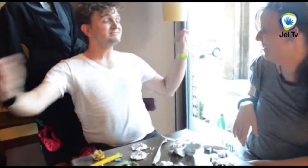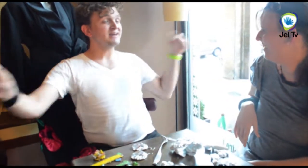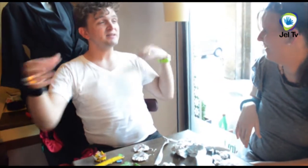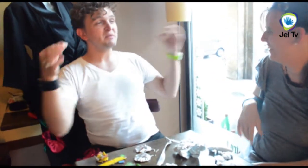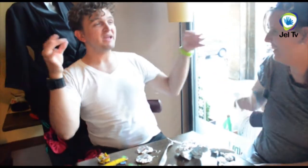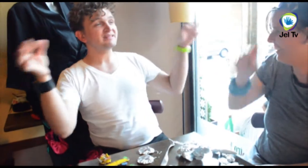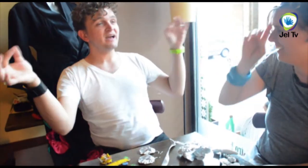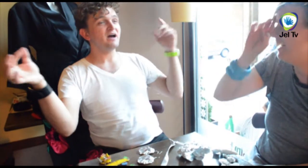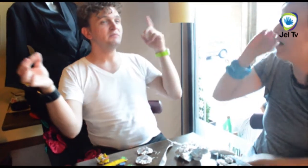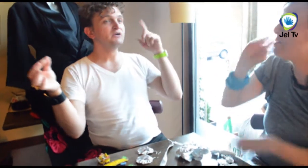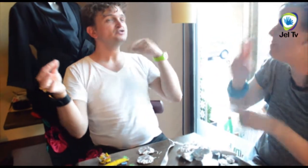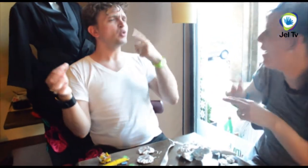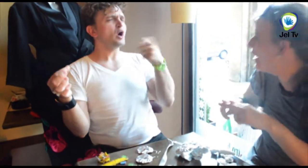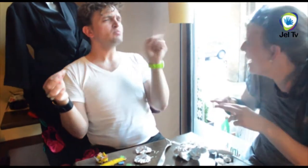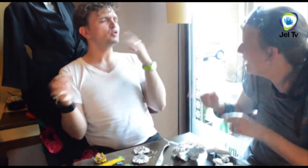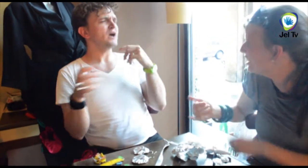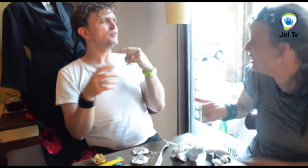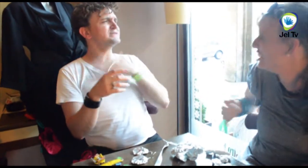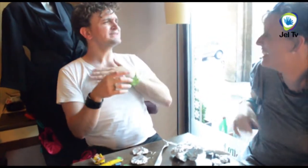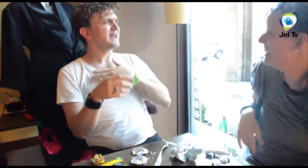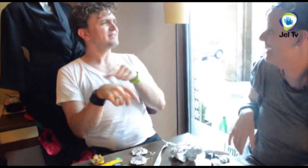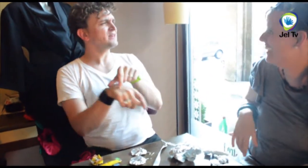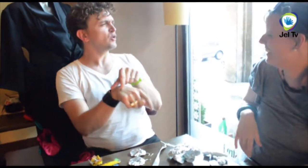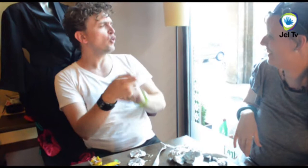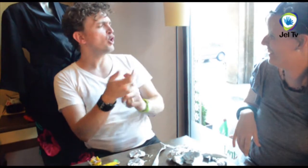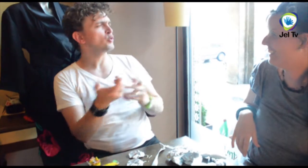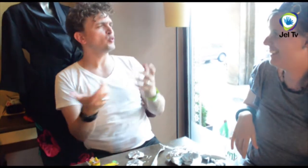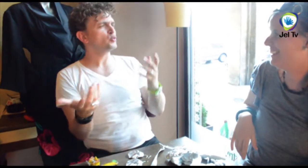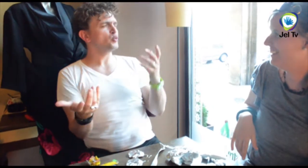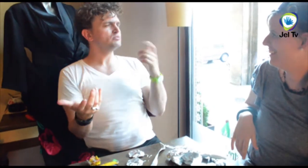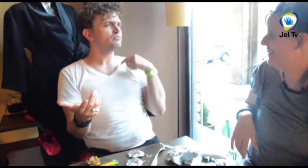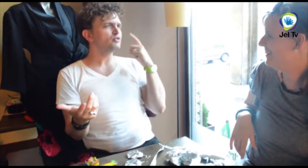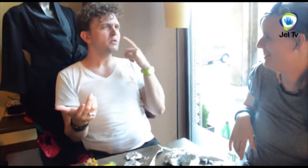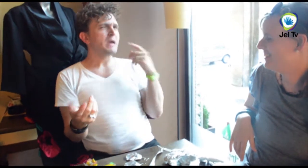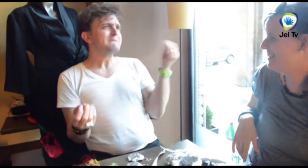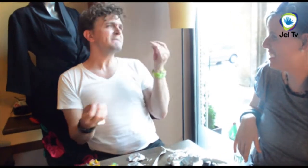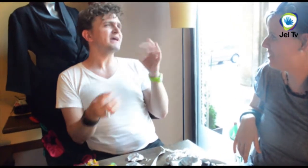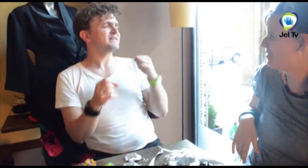Mert a maradék centiméteres mérőszalaggal nem tudtam mit csinálni. Sokan mondták, hogy szeretnének karkötőt, stb..